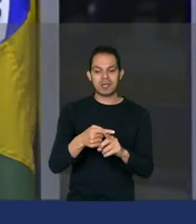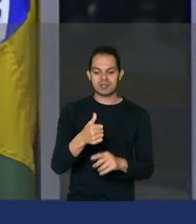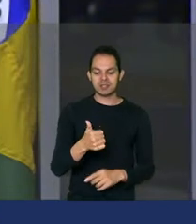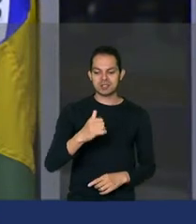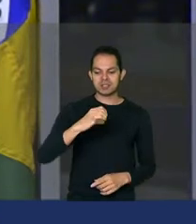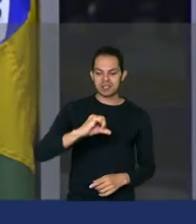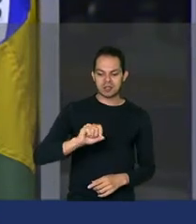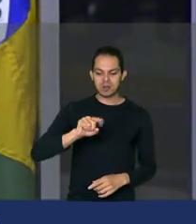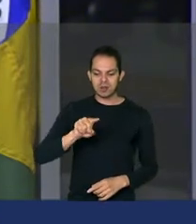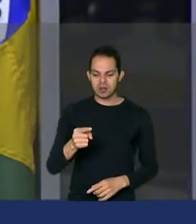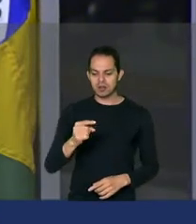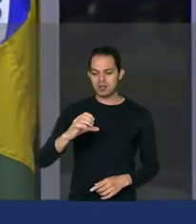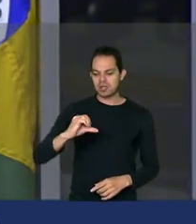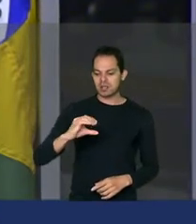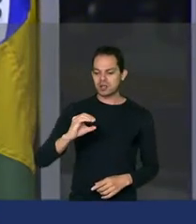DO QUE ISSO, DESTINEI 19 MILHÕES E 900 MIL REAIS DAS